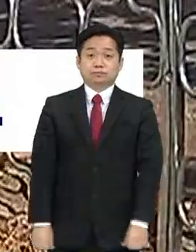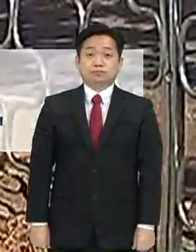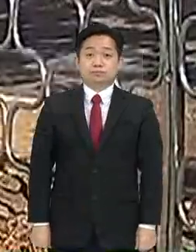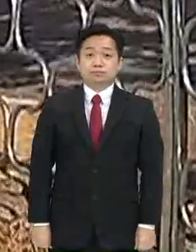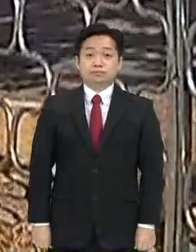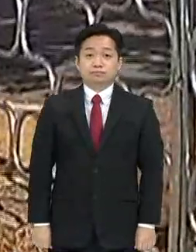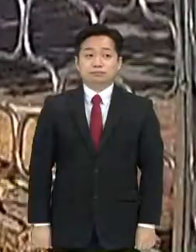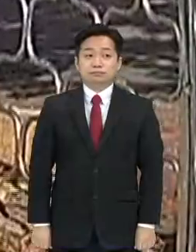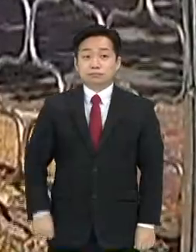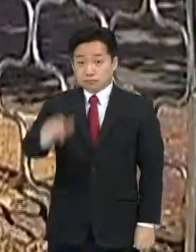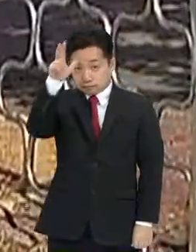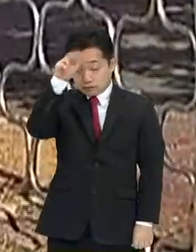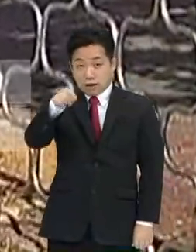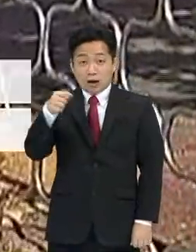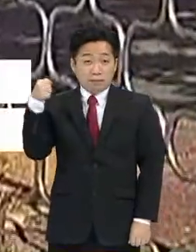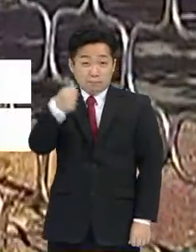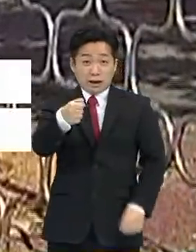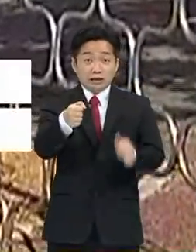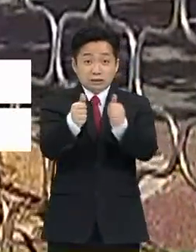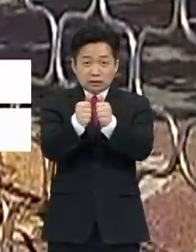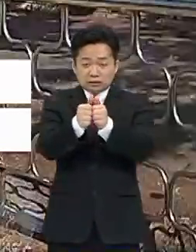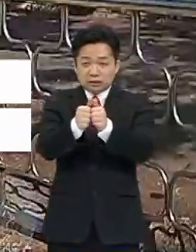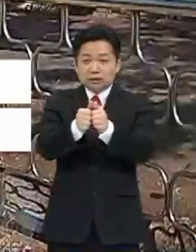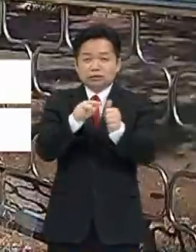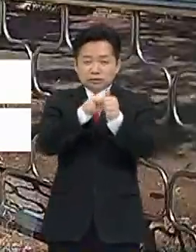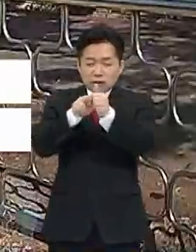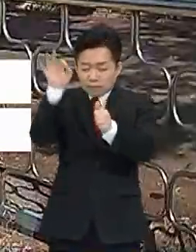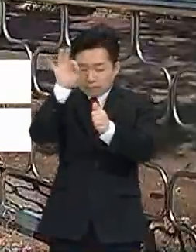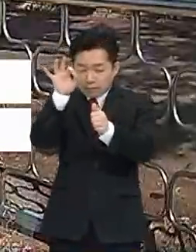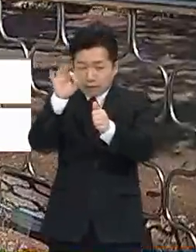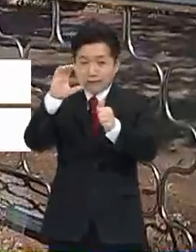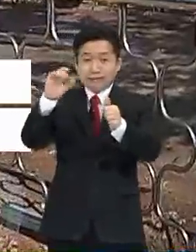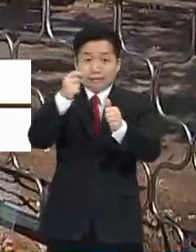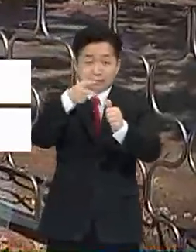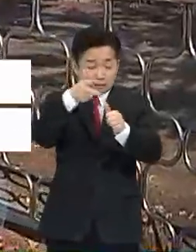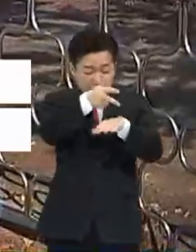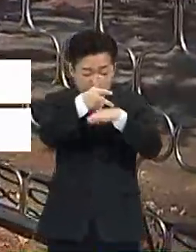경찰은 가해 남성의 신원을 확인하고 주변 CCTV를 분석해 도주 경로를 추적하고